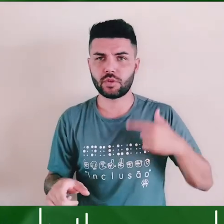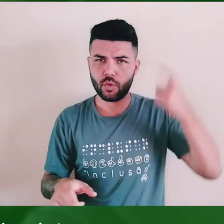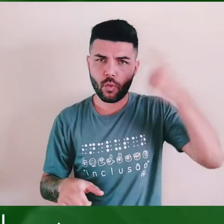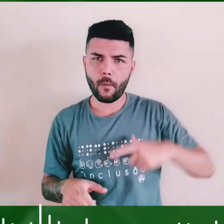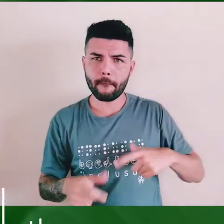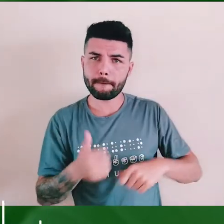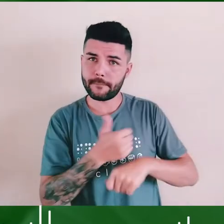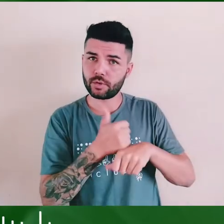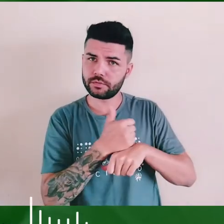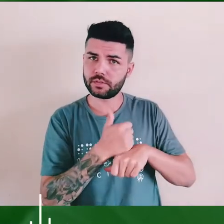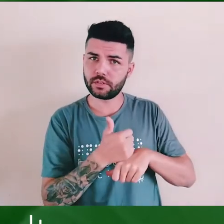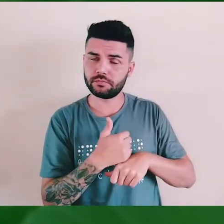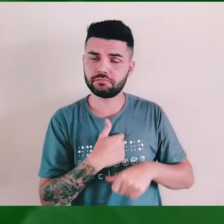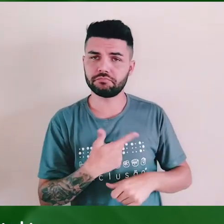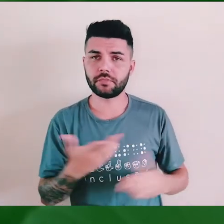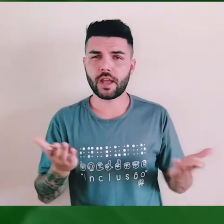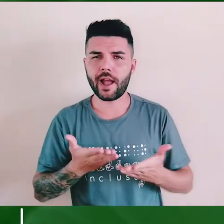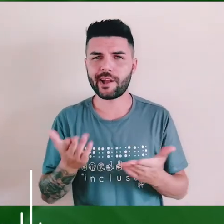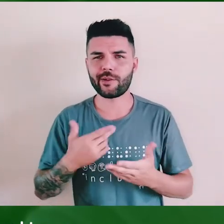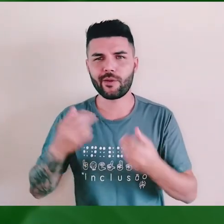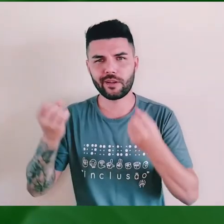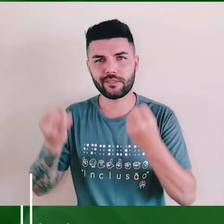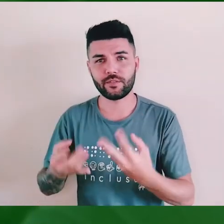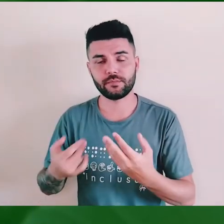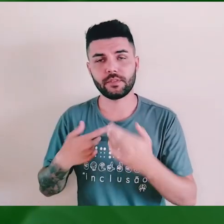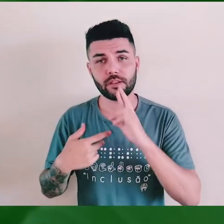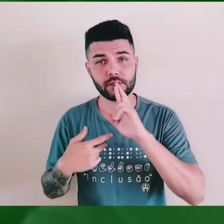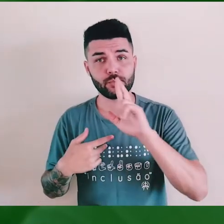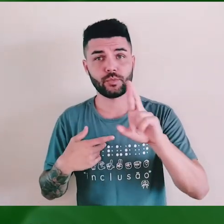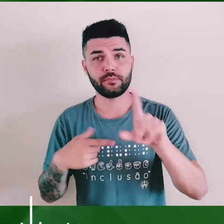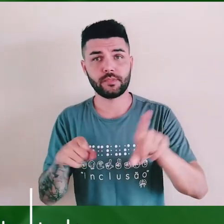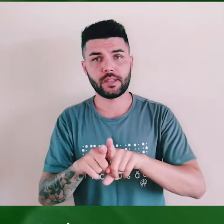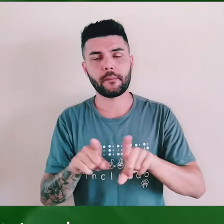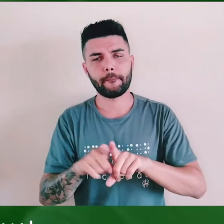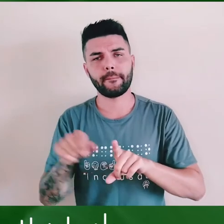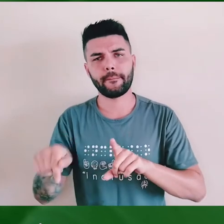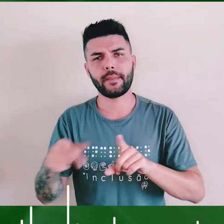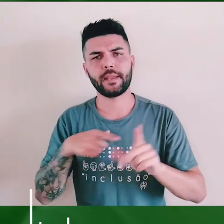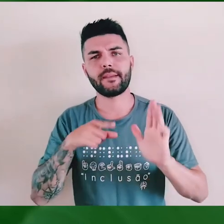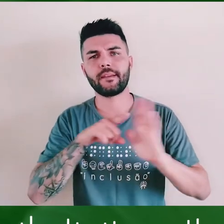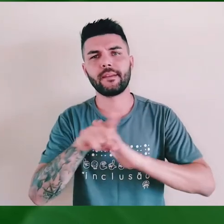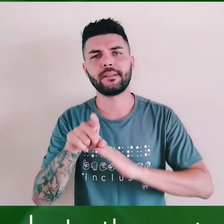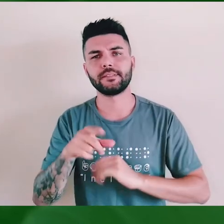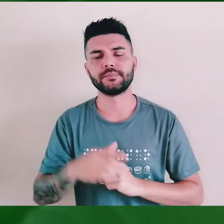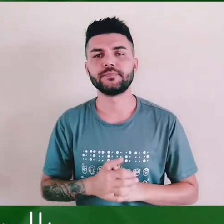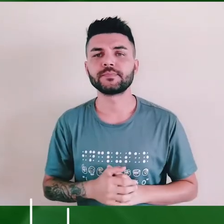que você falou responde a pergunta feita sobre as abordagens em relação à emissora